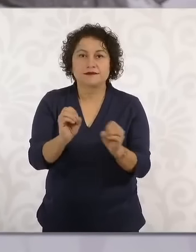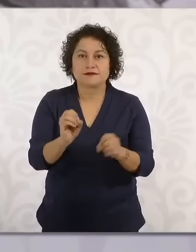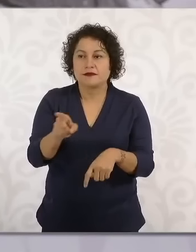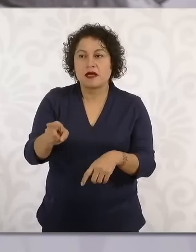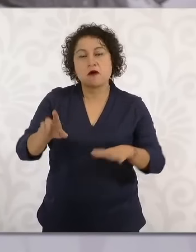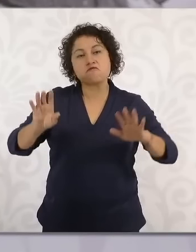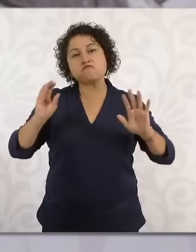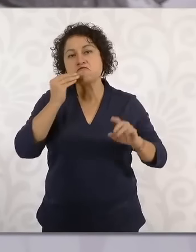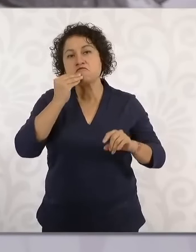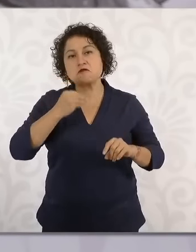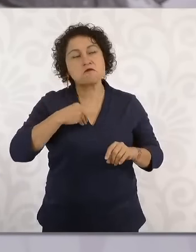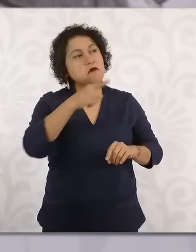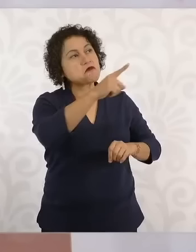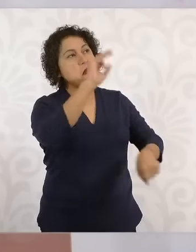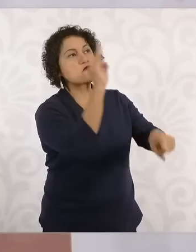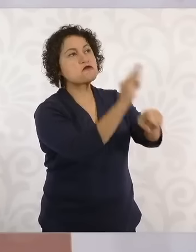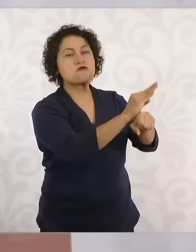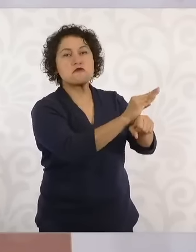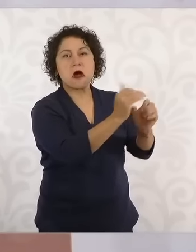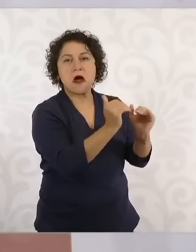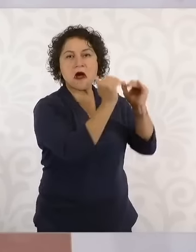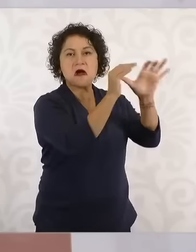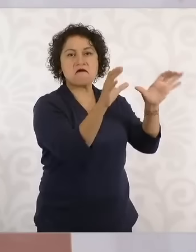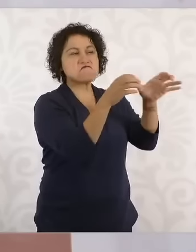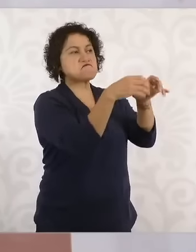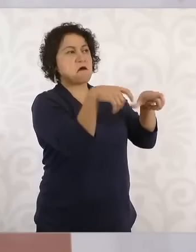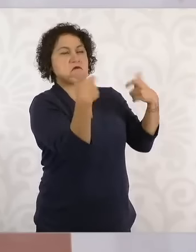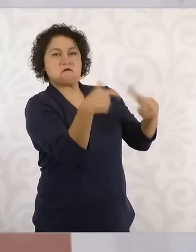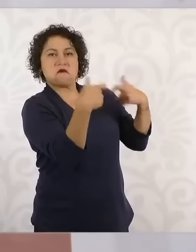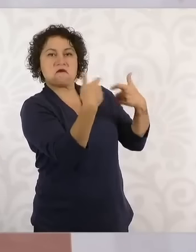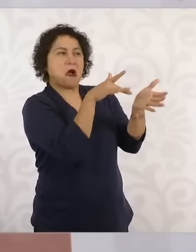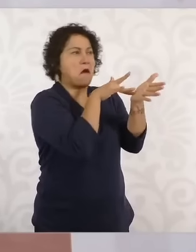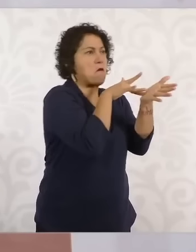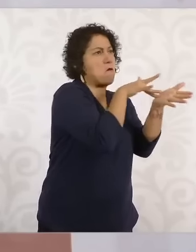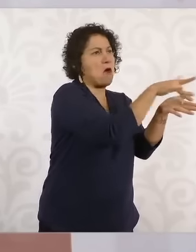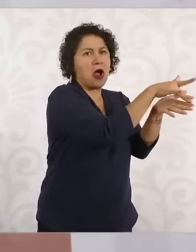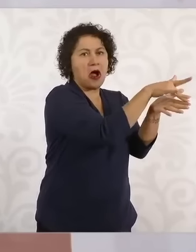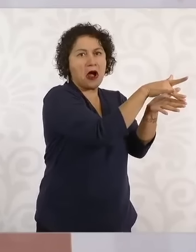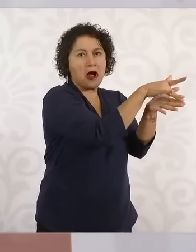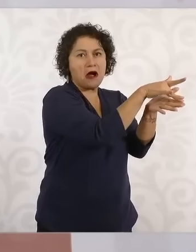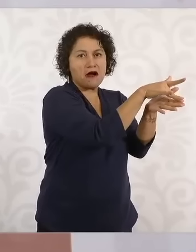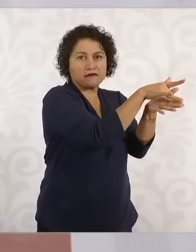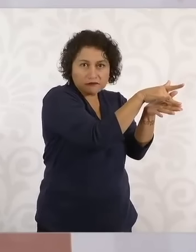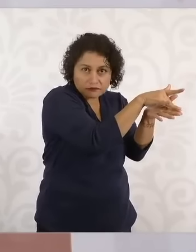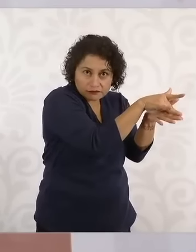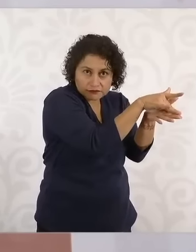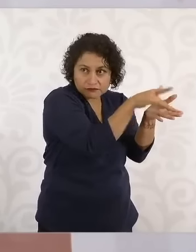intereses y sus deudas. No se decidió apoyar al deudor de abajo, se decidió apoyar al de arriba